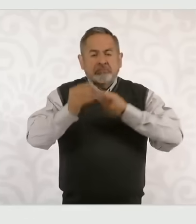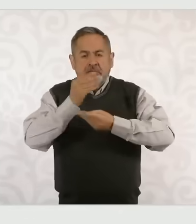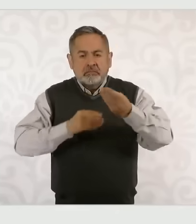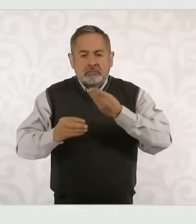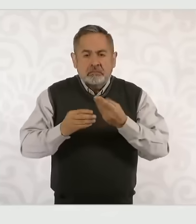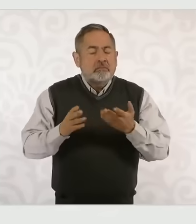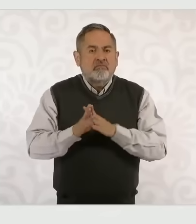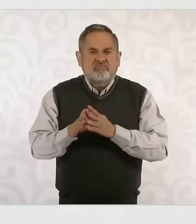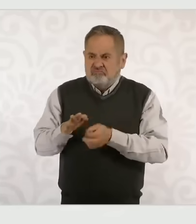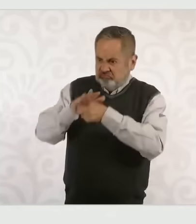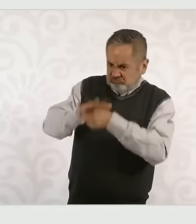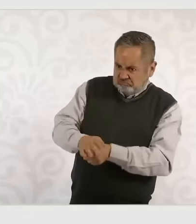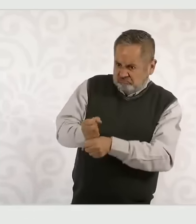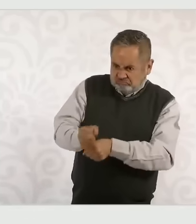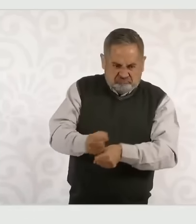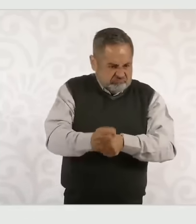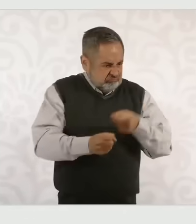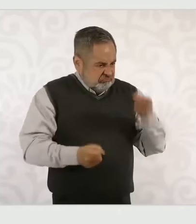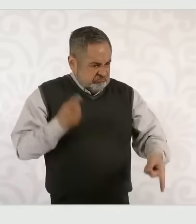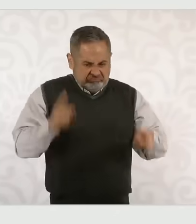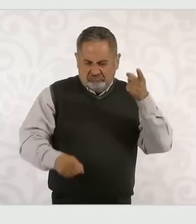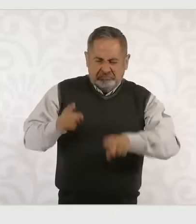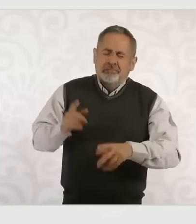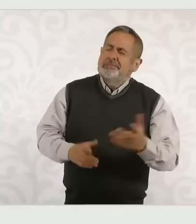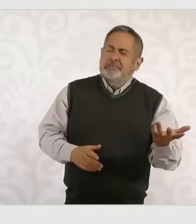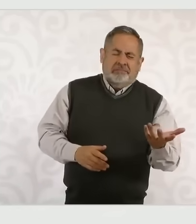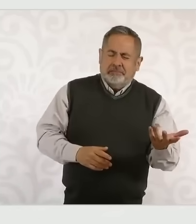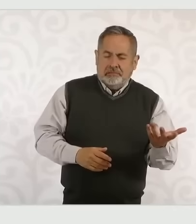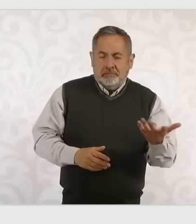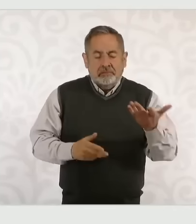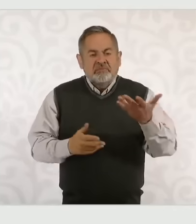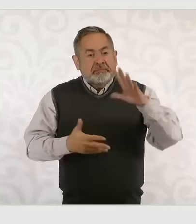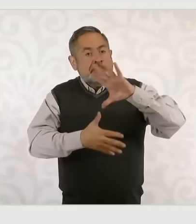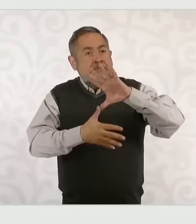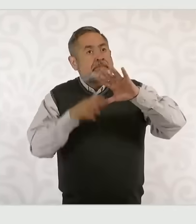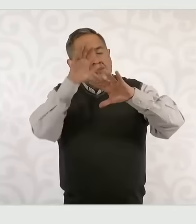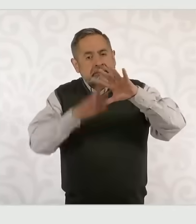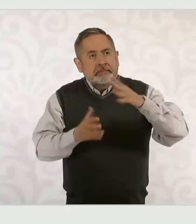la fuerza, sino al revés, la cooperación para el desarrollo. y le convendría mucho a América Latina